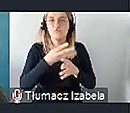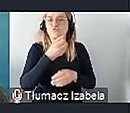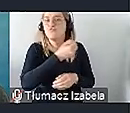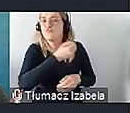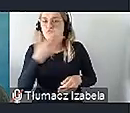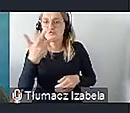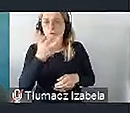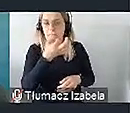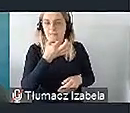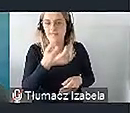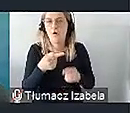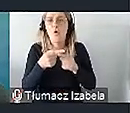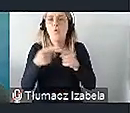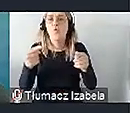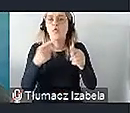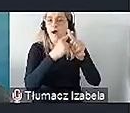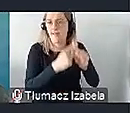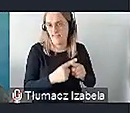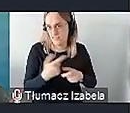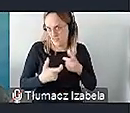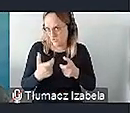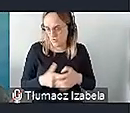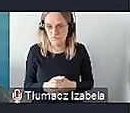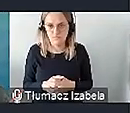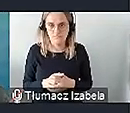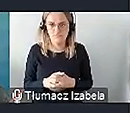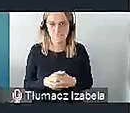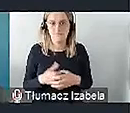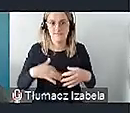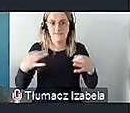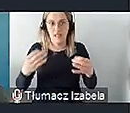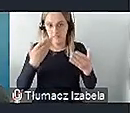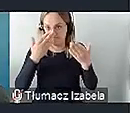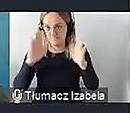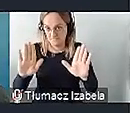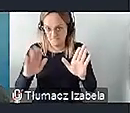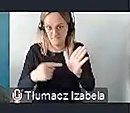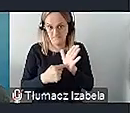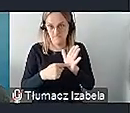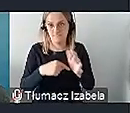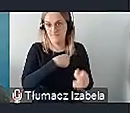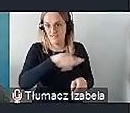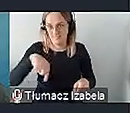Zrobimy sobie taką krótką ankietę. Wyświetlam ją teraz również na naszym ekranie.